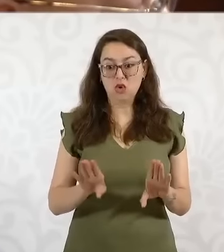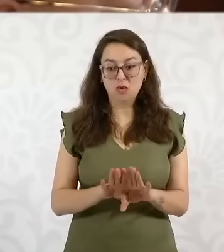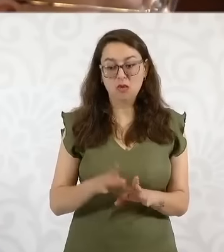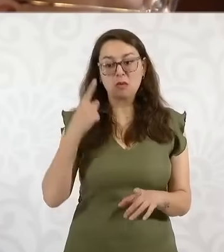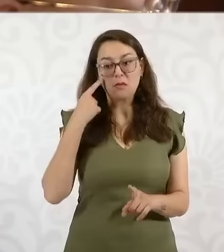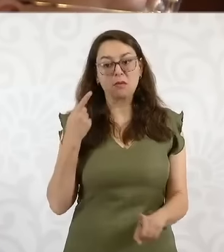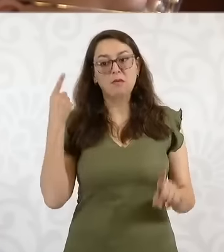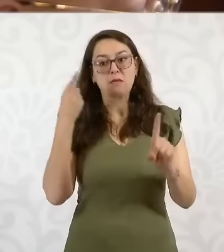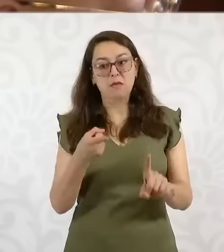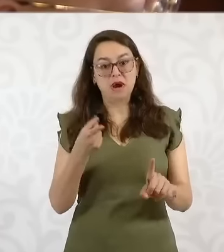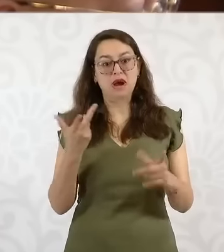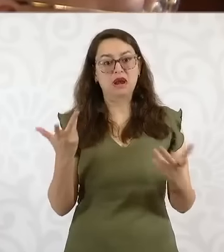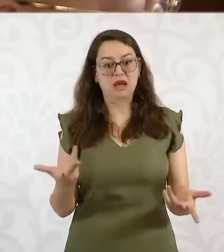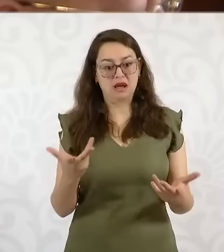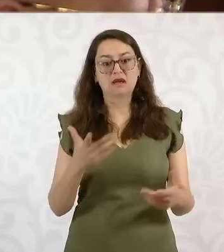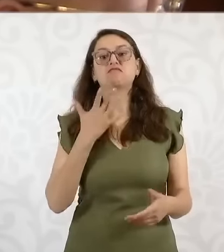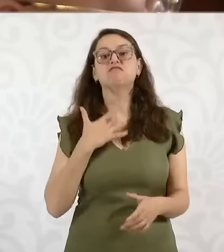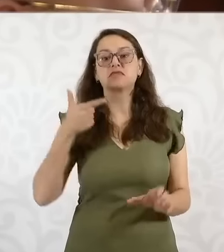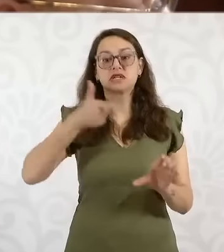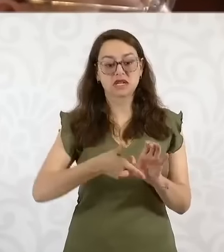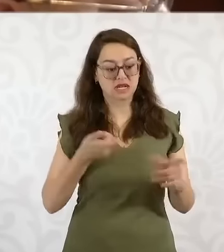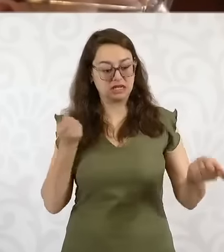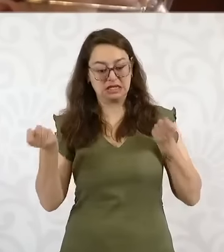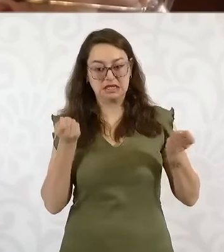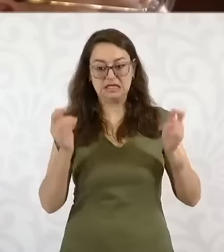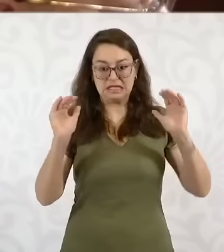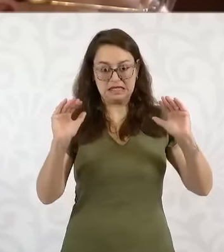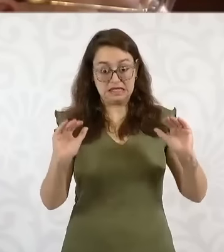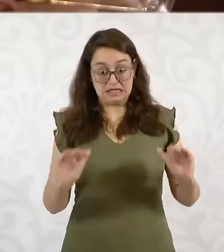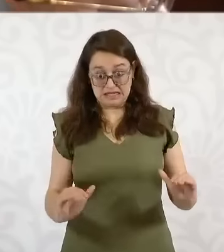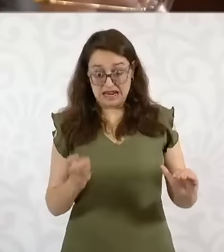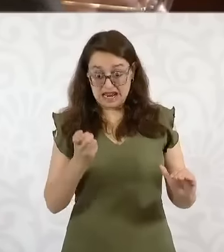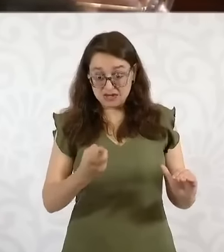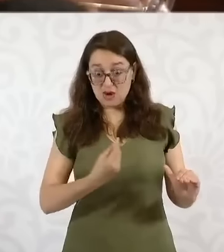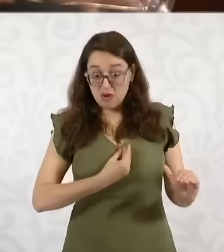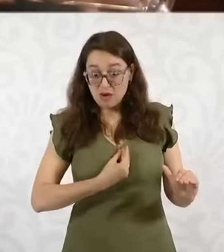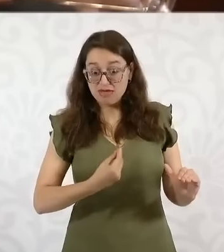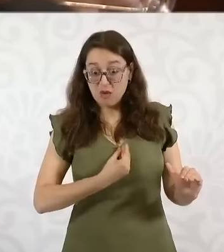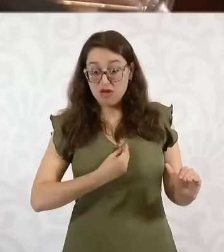de del aumento de la gasolina y hasta cuándo podríamos de alguna otra manera mantenerlo,